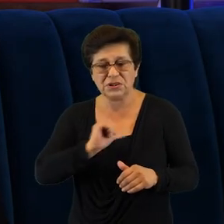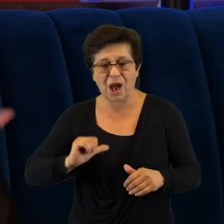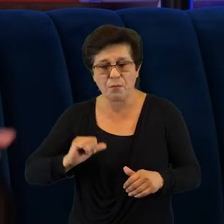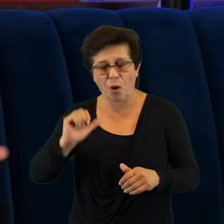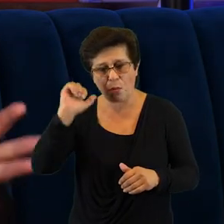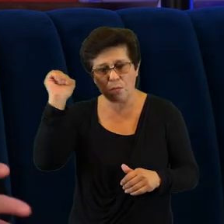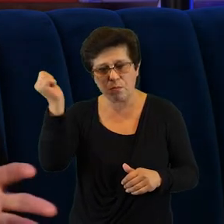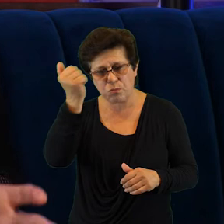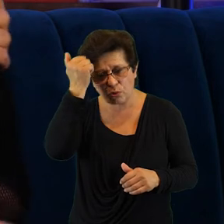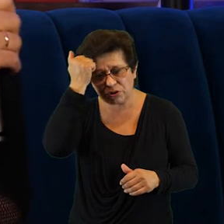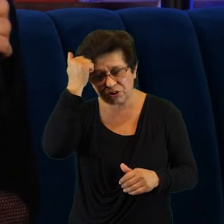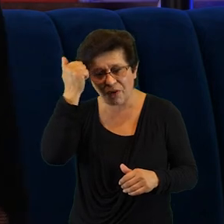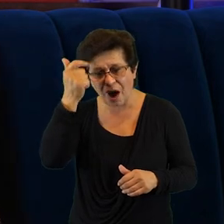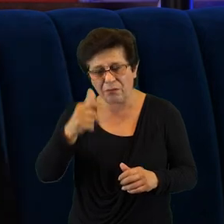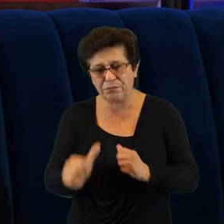Mówię o tym dlatego tak długo,